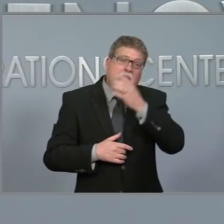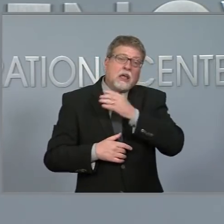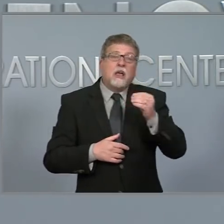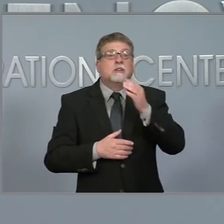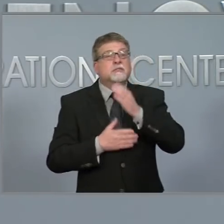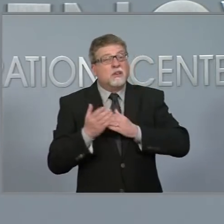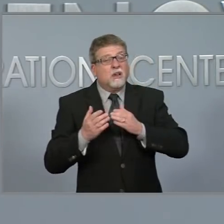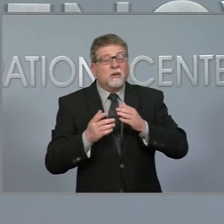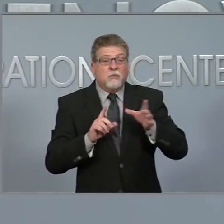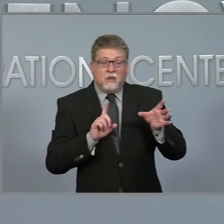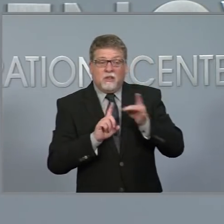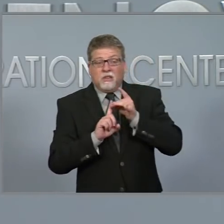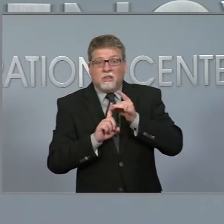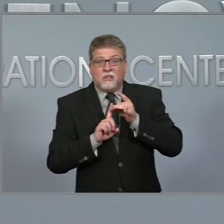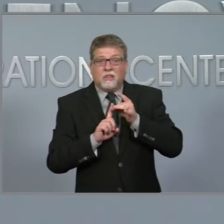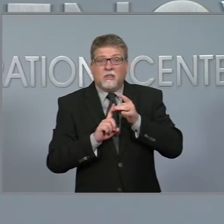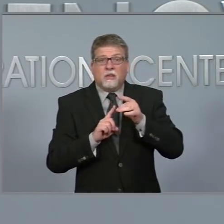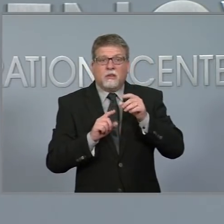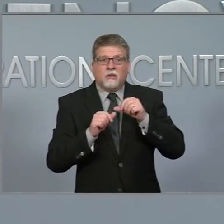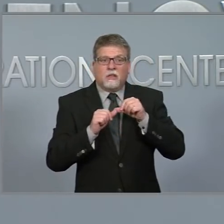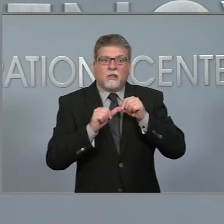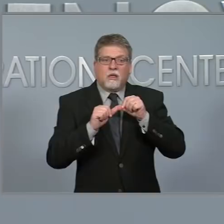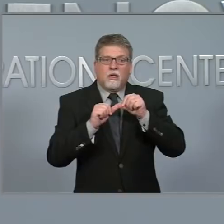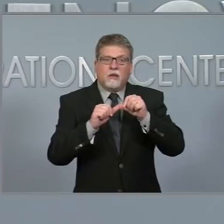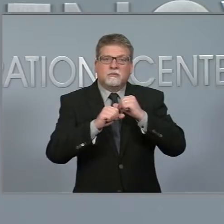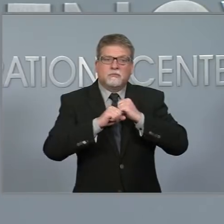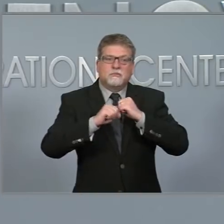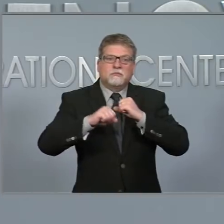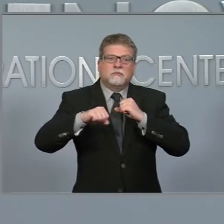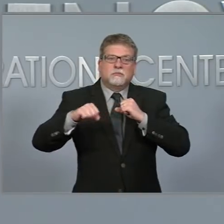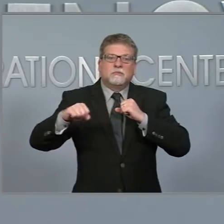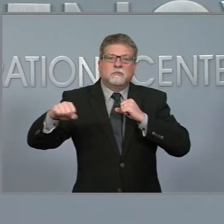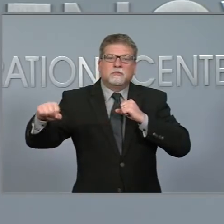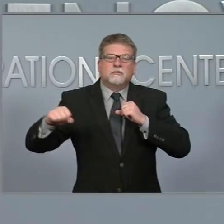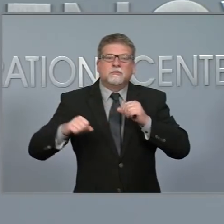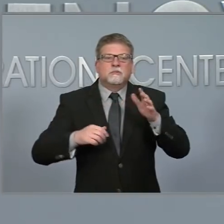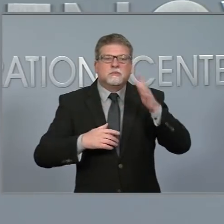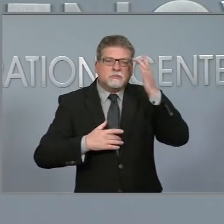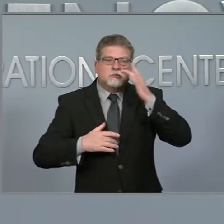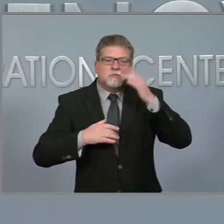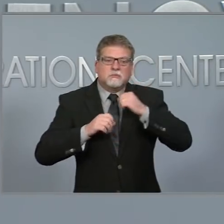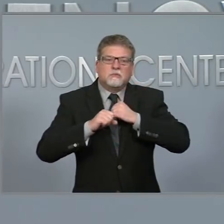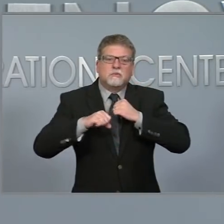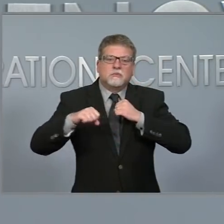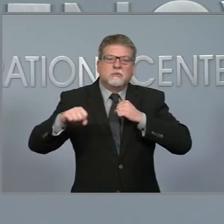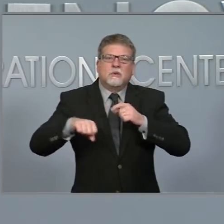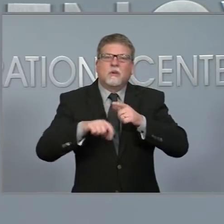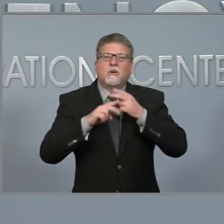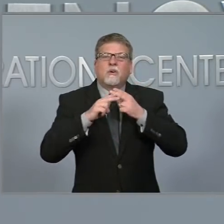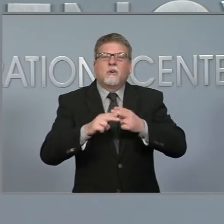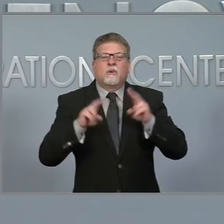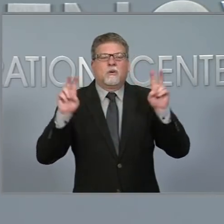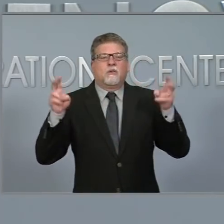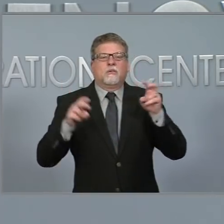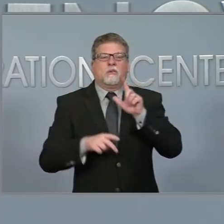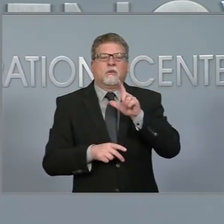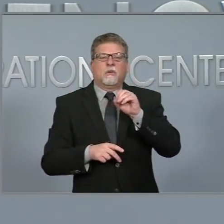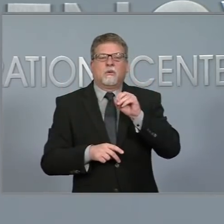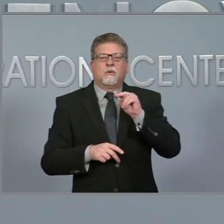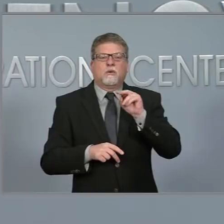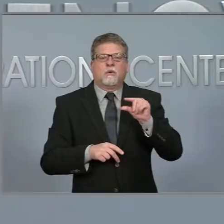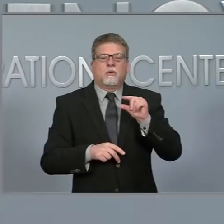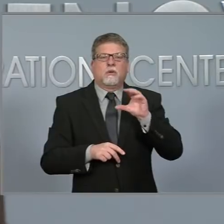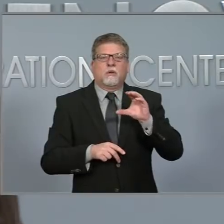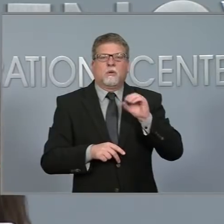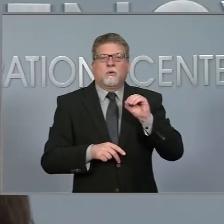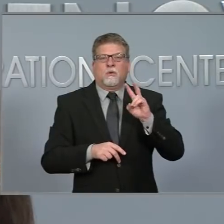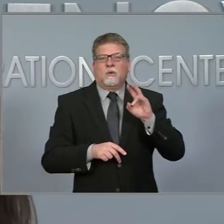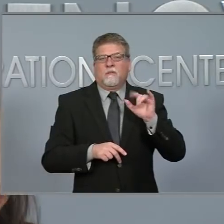enfermedad grave, pero lo